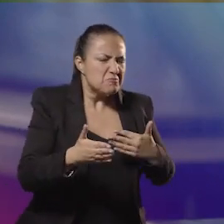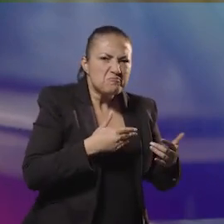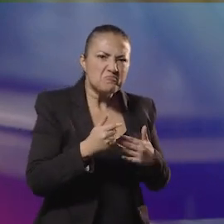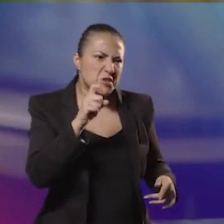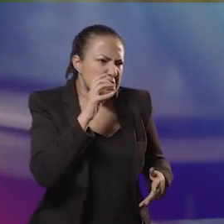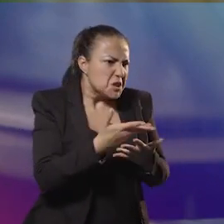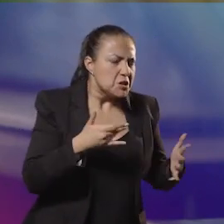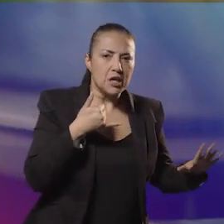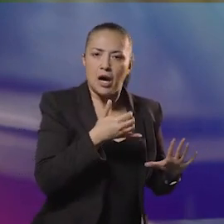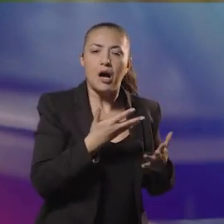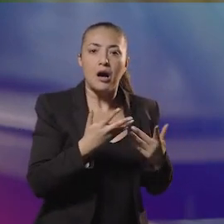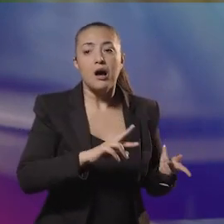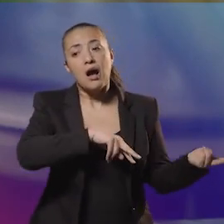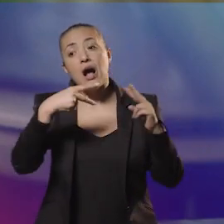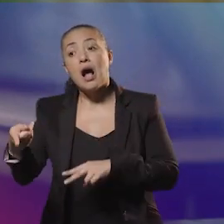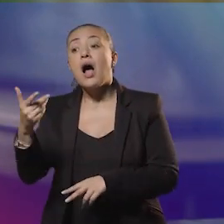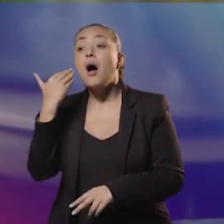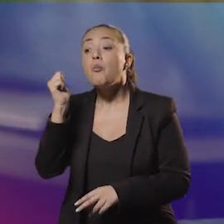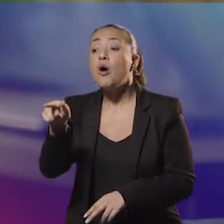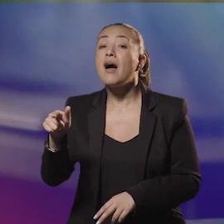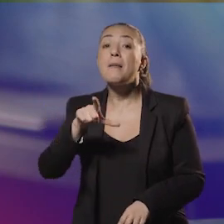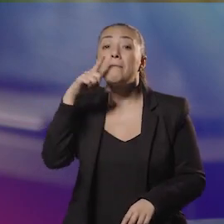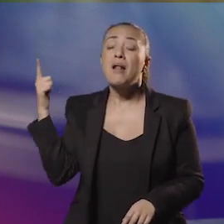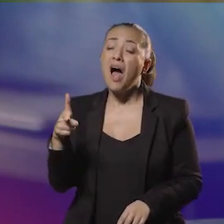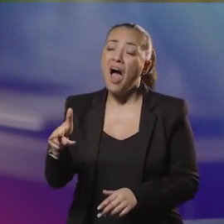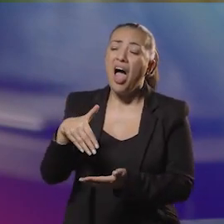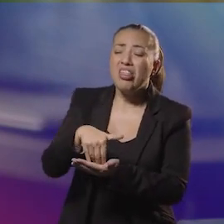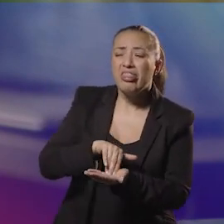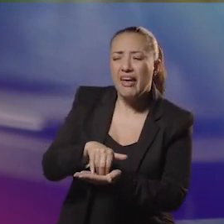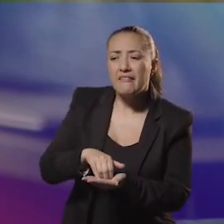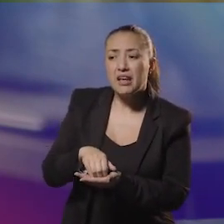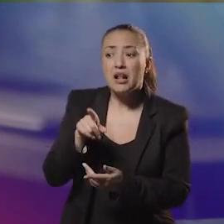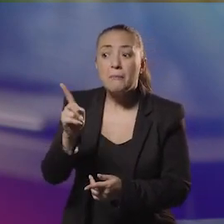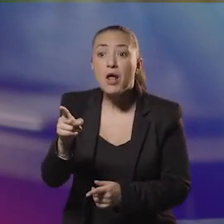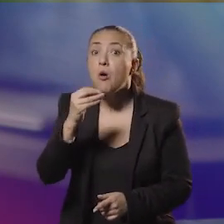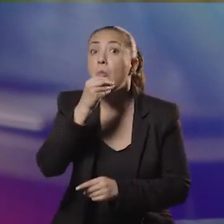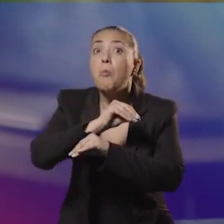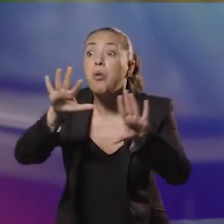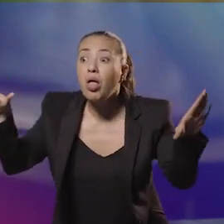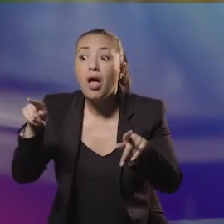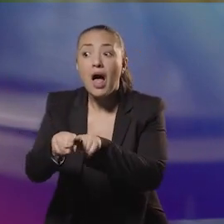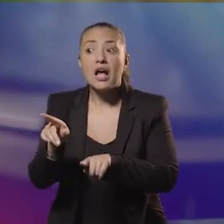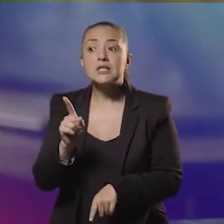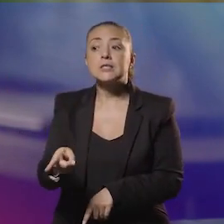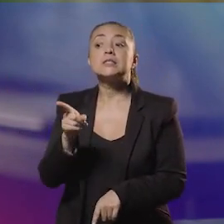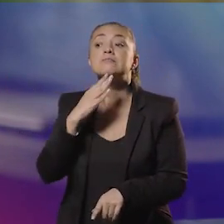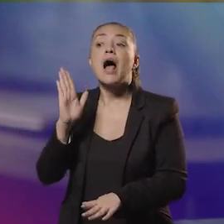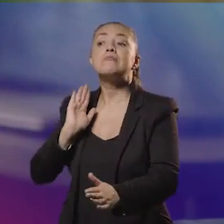La mujer blanca es; usted débil y si dice algo, todo lo malo le va a pasar. Y así está, la mujer indígena;